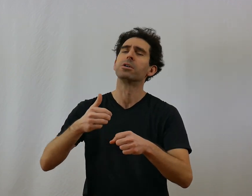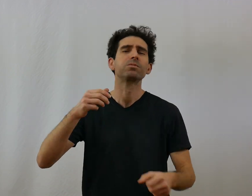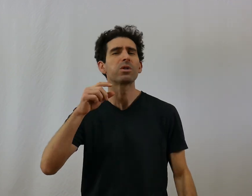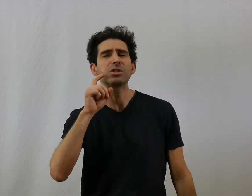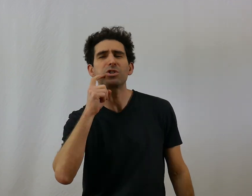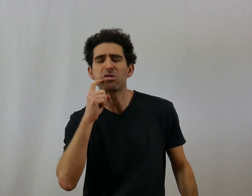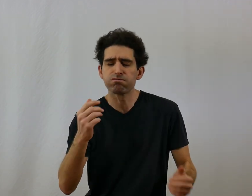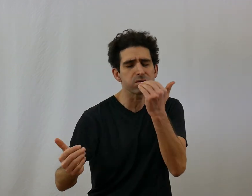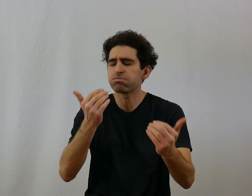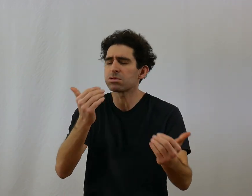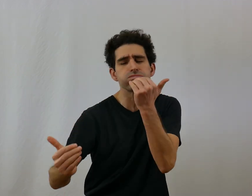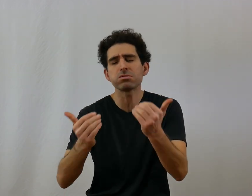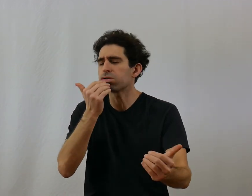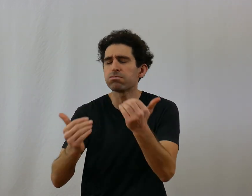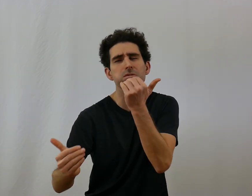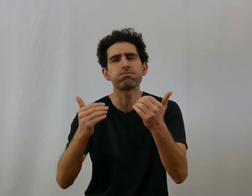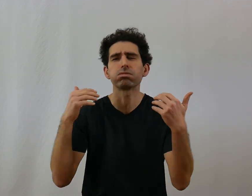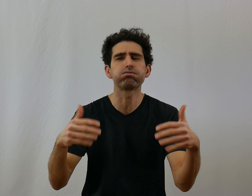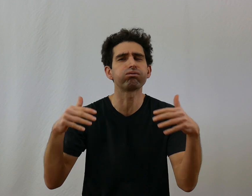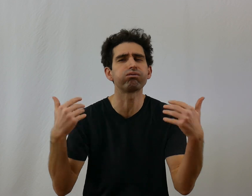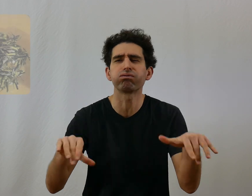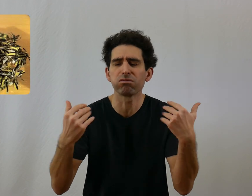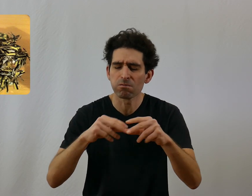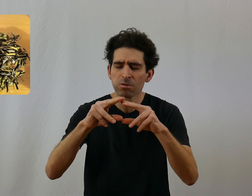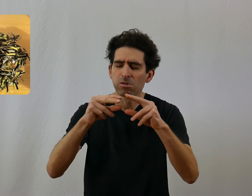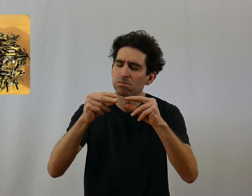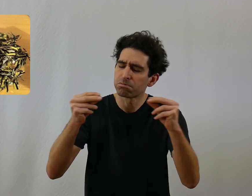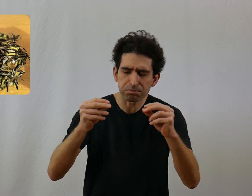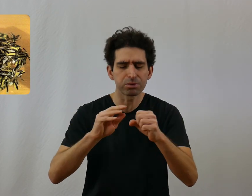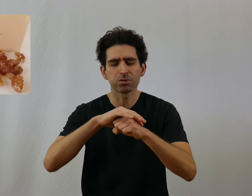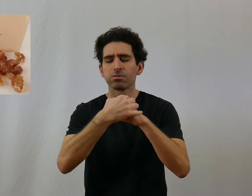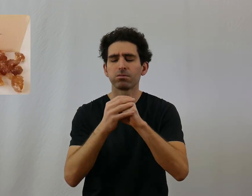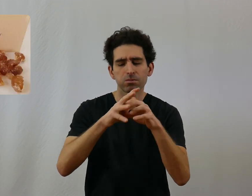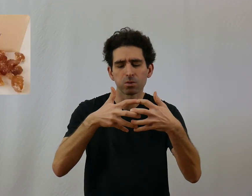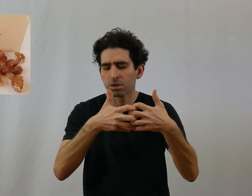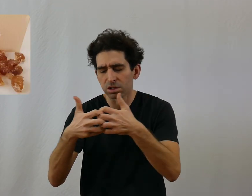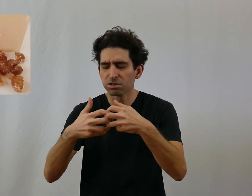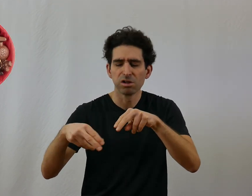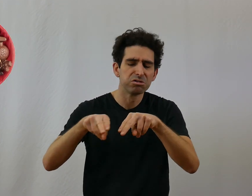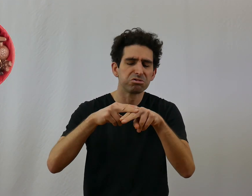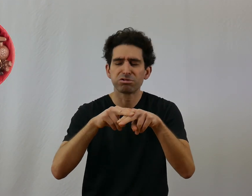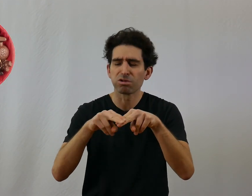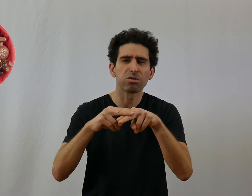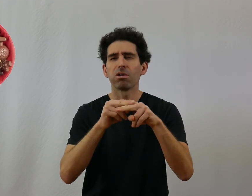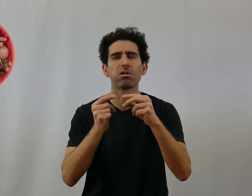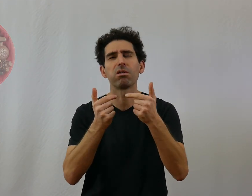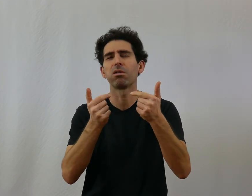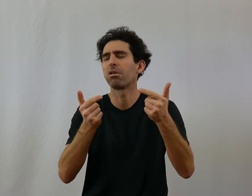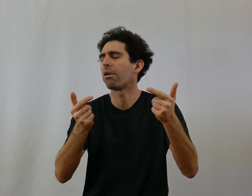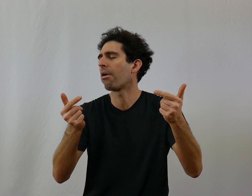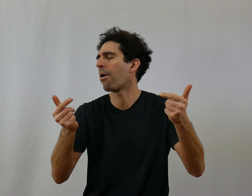on mange plein de sucre, oh là là : papillotes, marrons glacés, chocolats, etc.